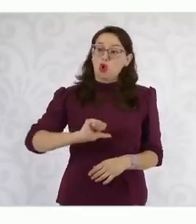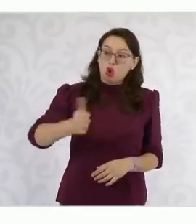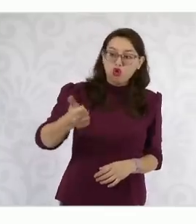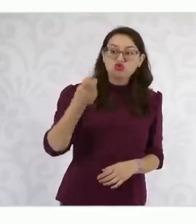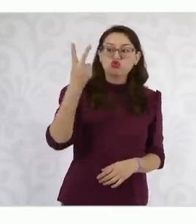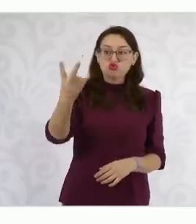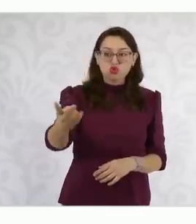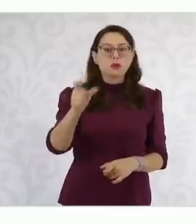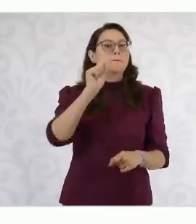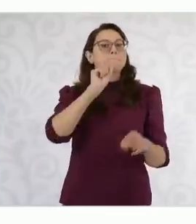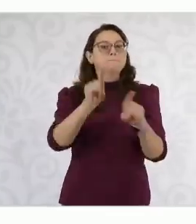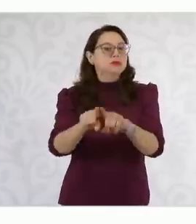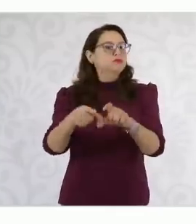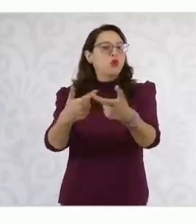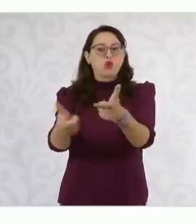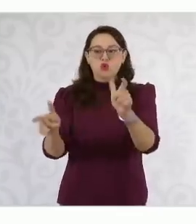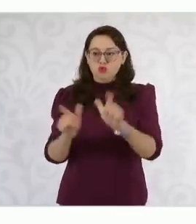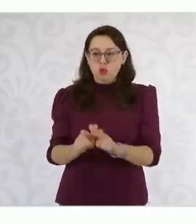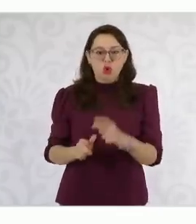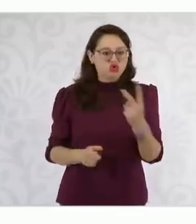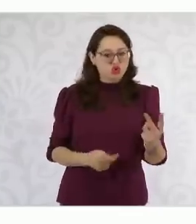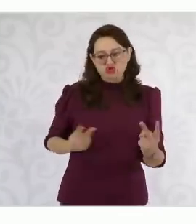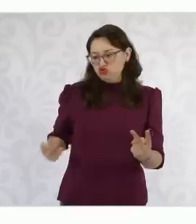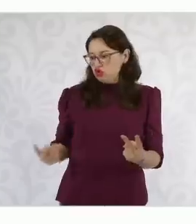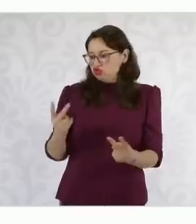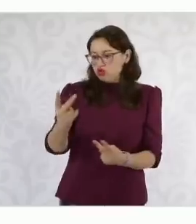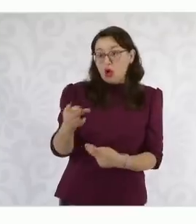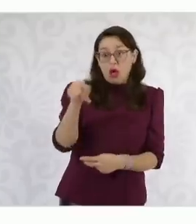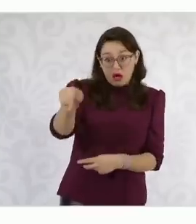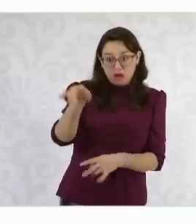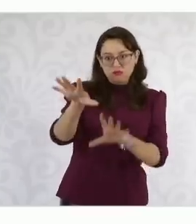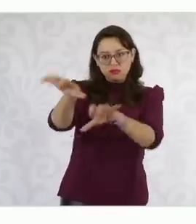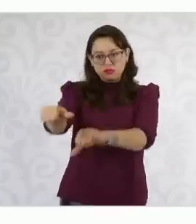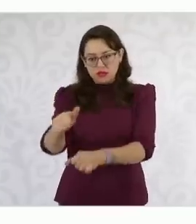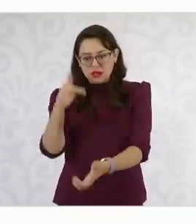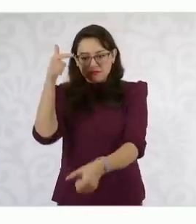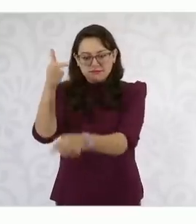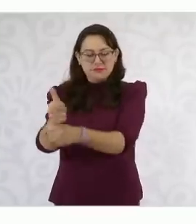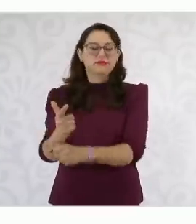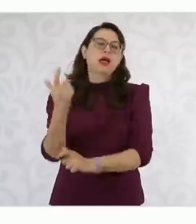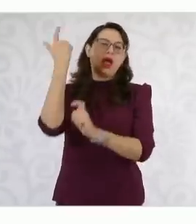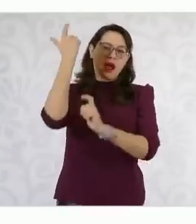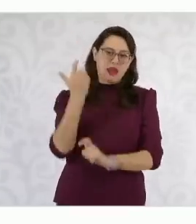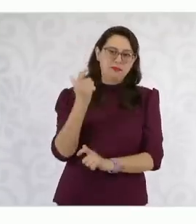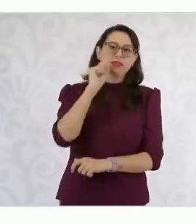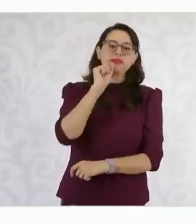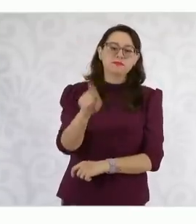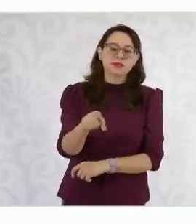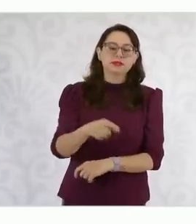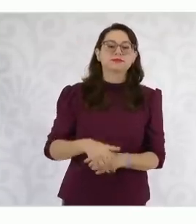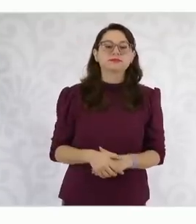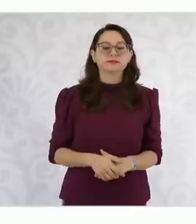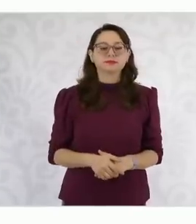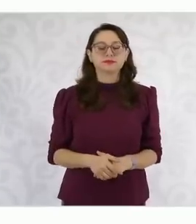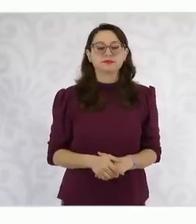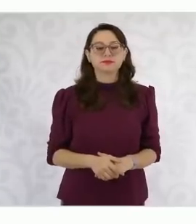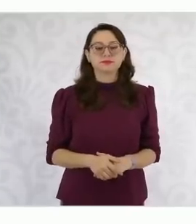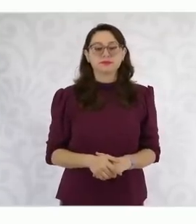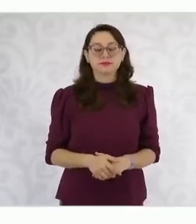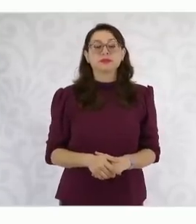mismo grupo delictivo a quienes se les aseguró un arma más en Acapulco también resultado de